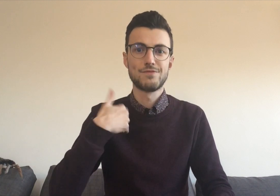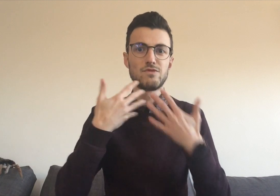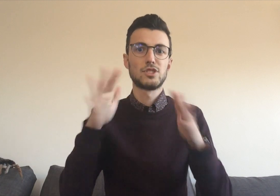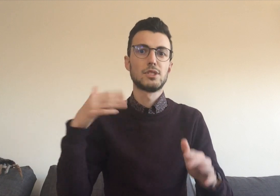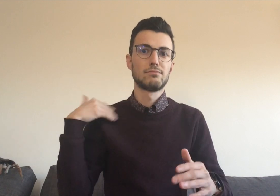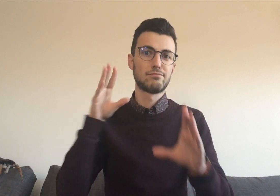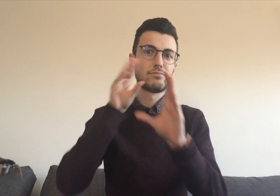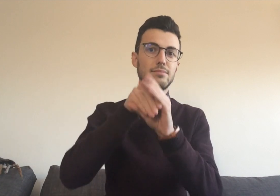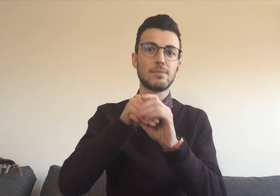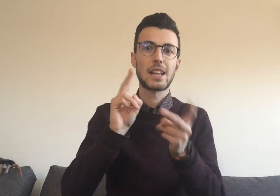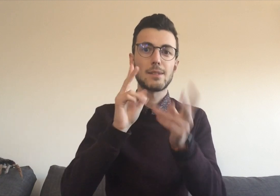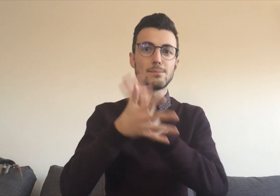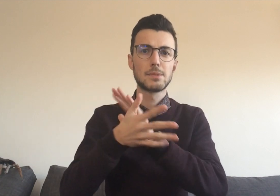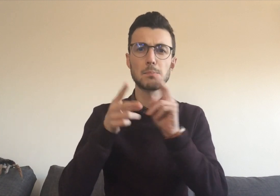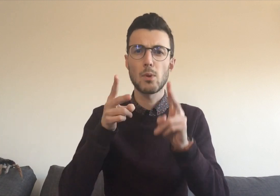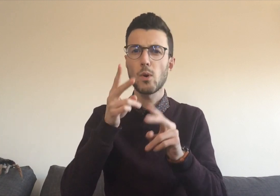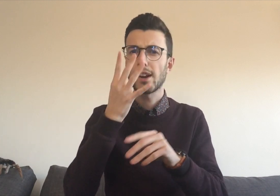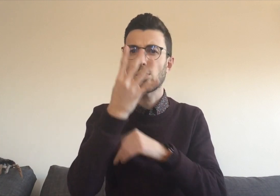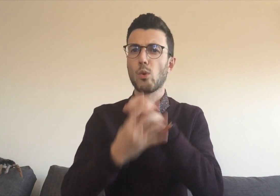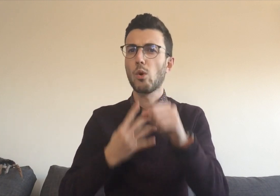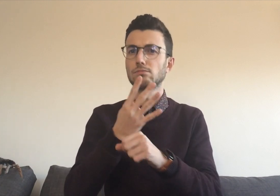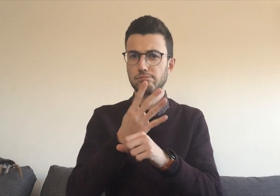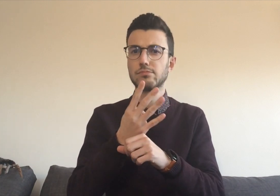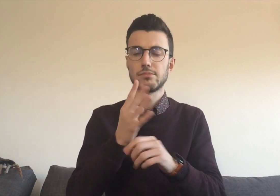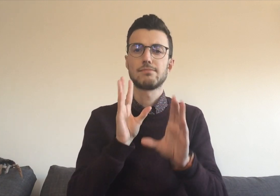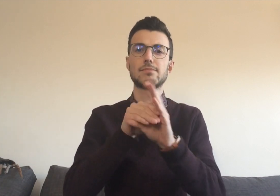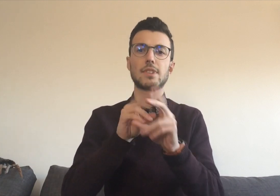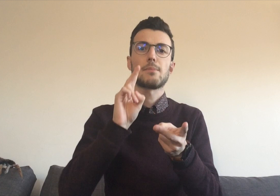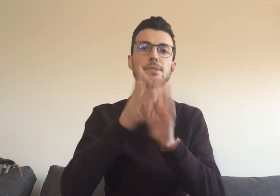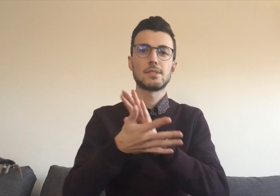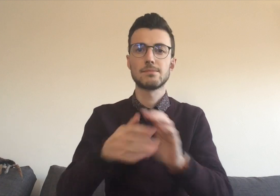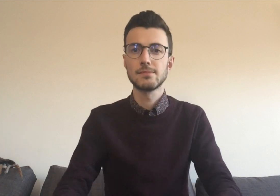J’ai fait partie du Kap Signes pendant 4 ans.